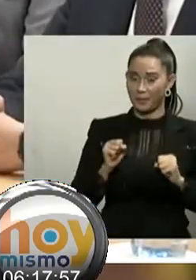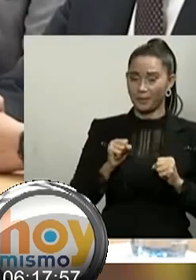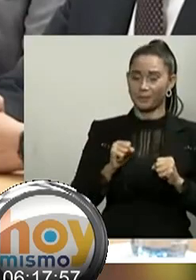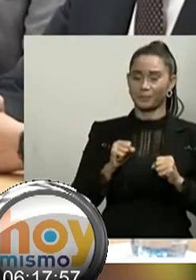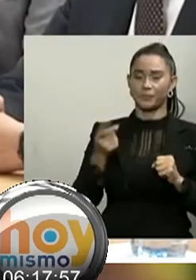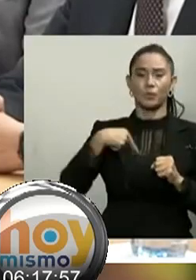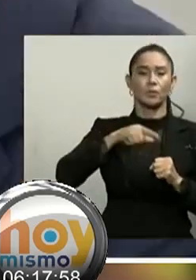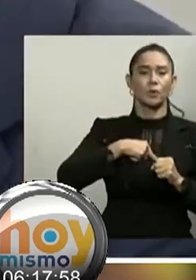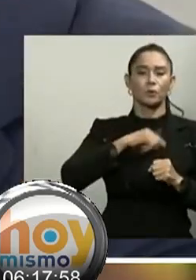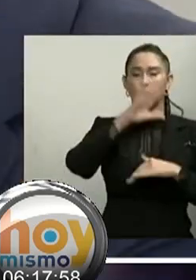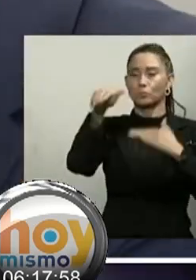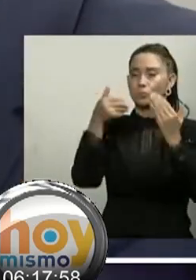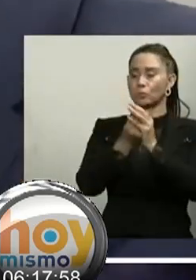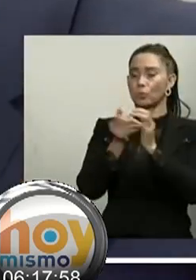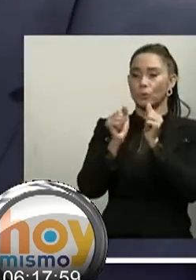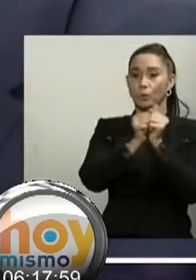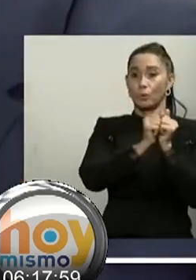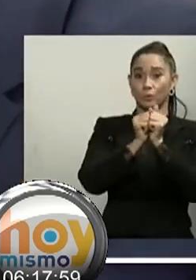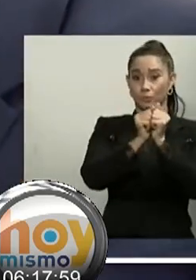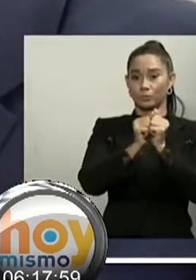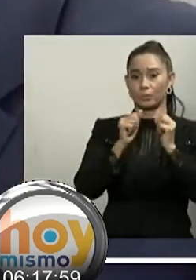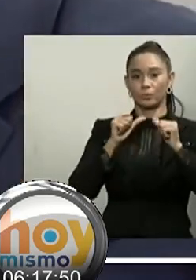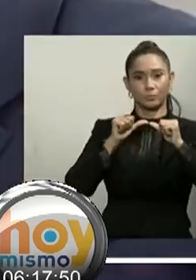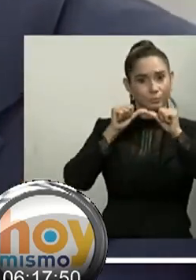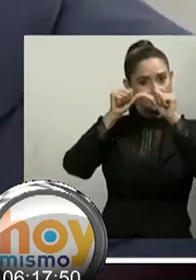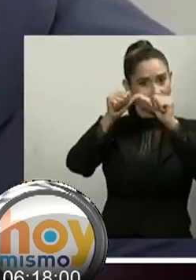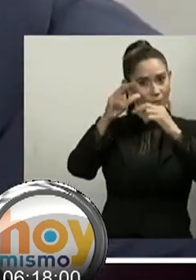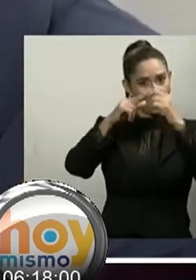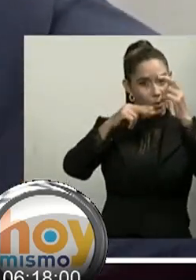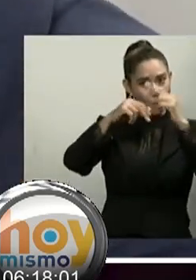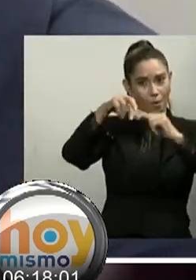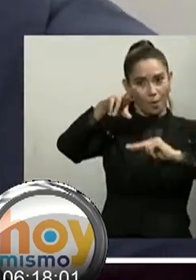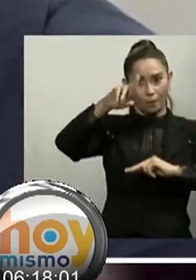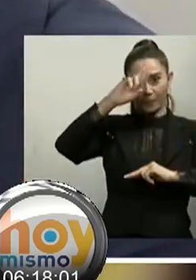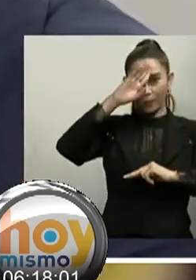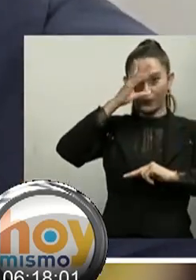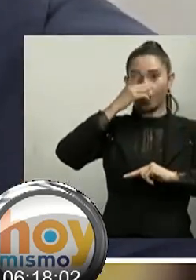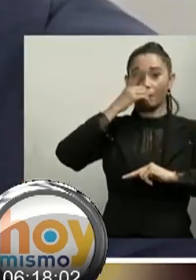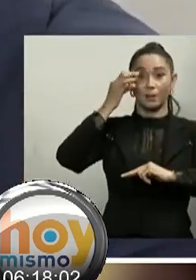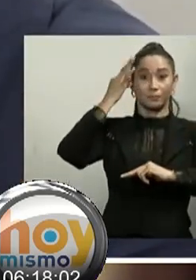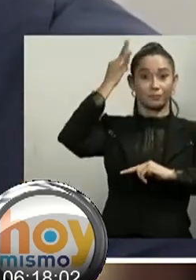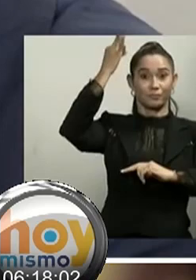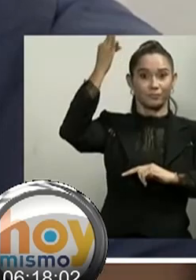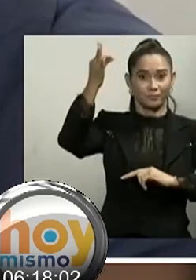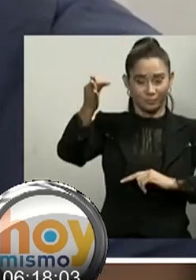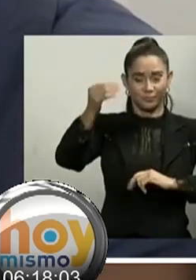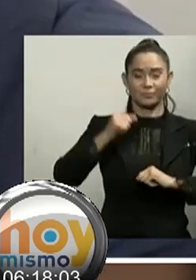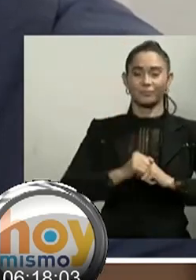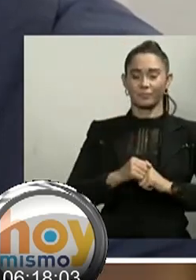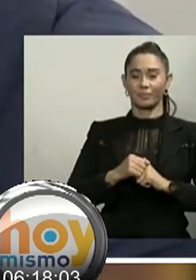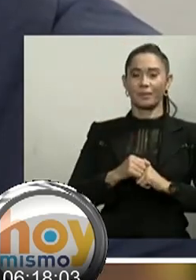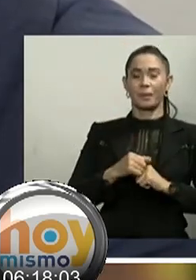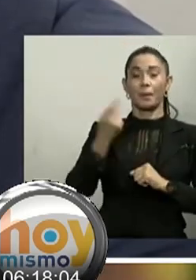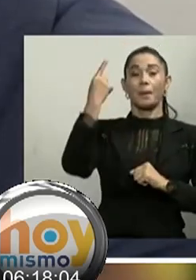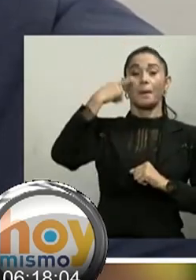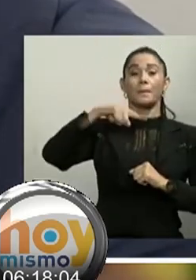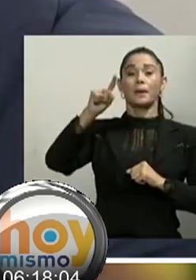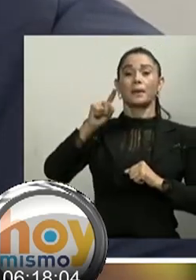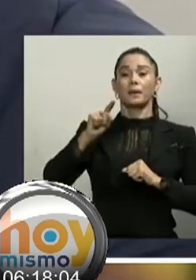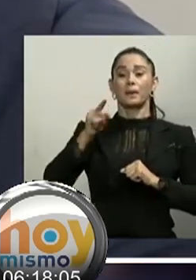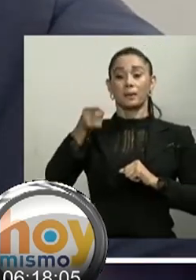para darle a uno tiene que quitarle al otro sí y eso no se logra de la noche a la mañana yo sí creo